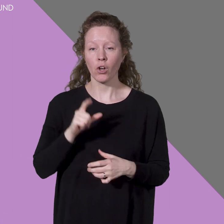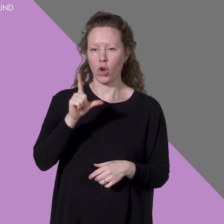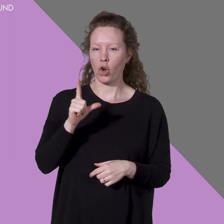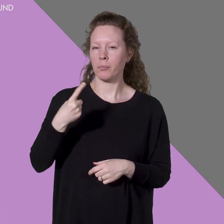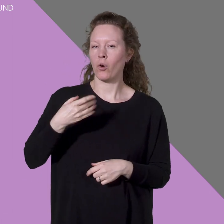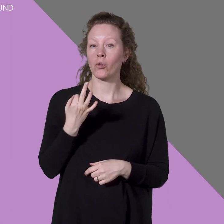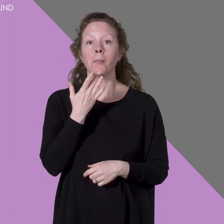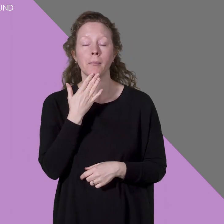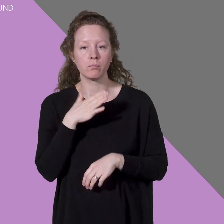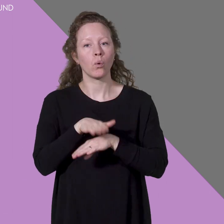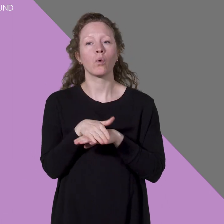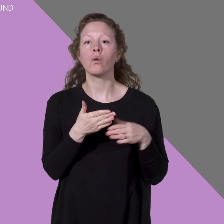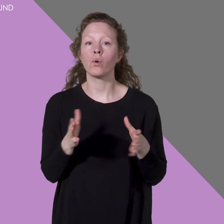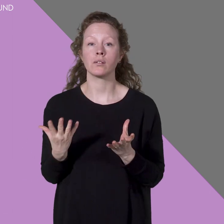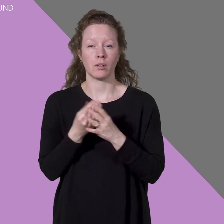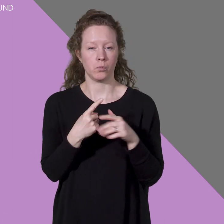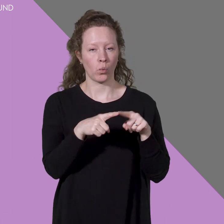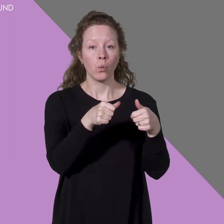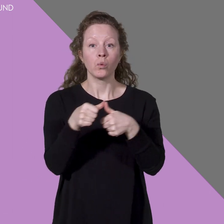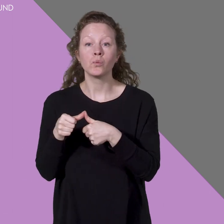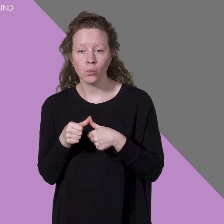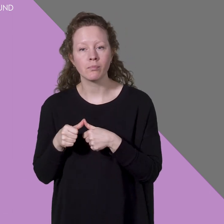Luckan ordnar tillsammans med andra organisationer -